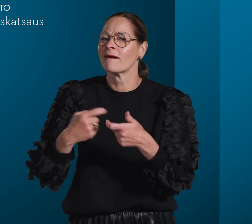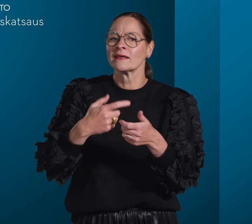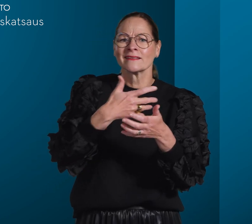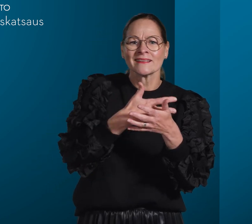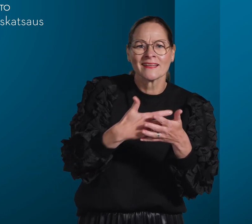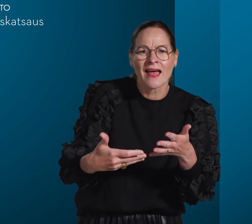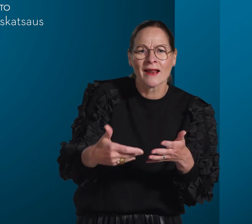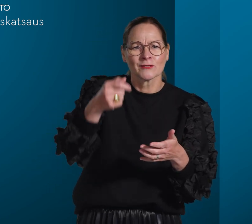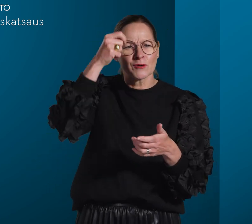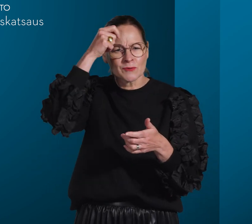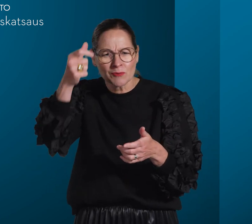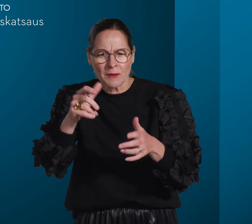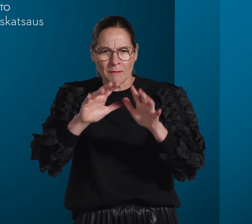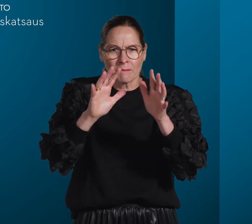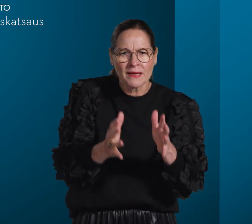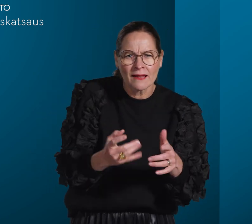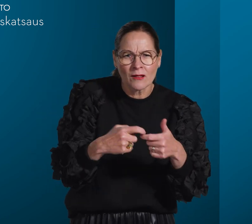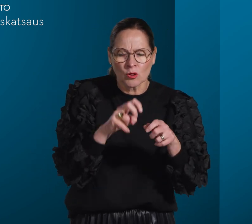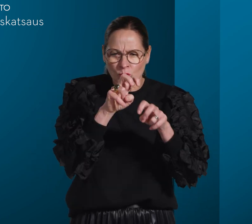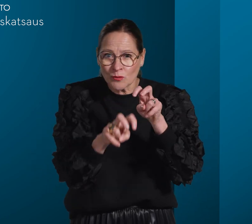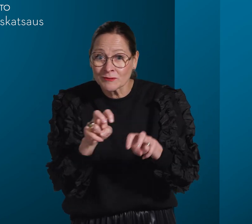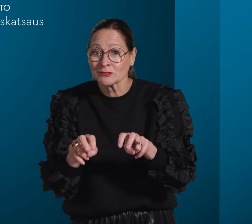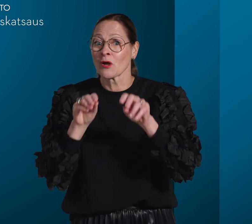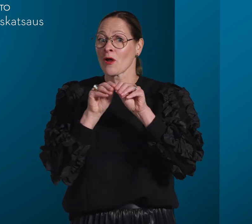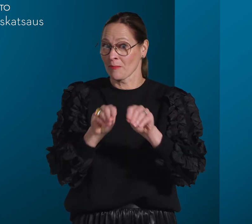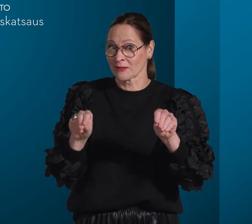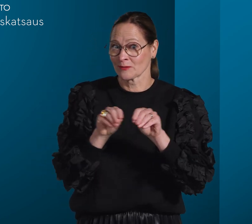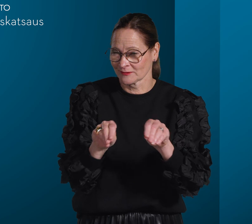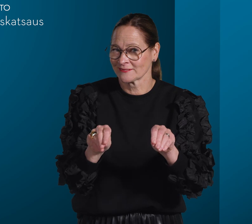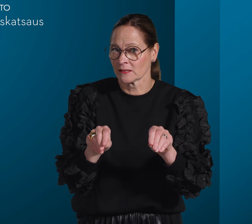kielellisten ja kulttuuristen piirteiden tutkimuksessa ja opetuksessa, -